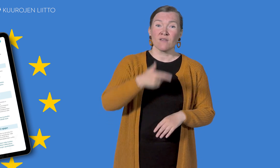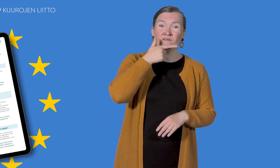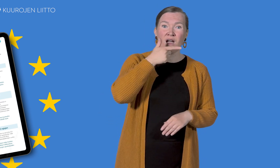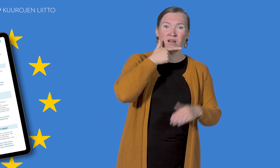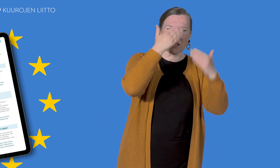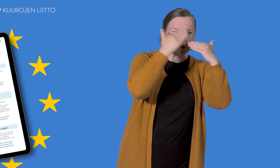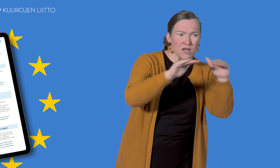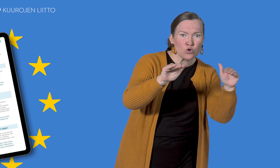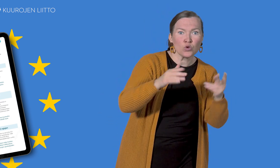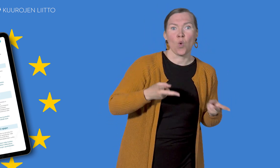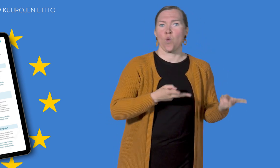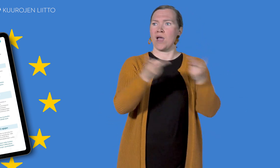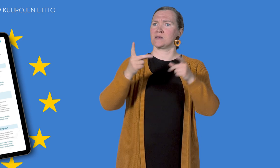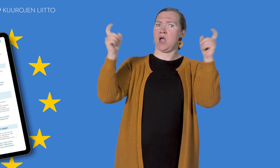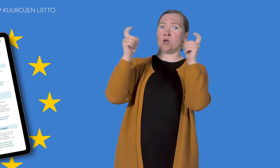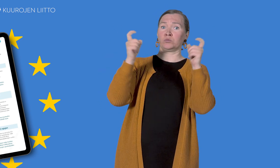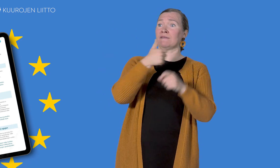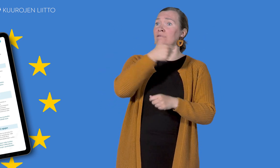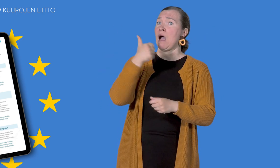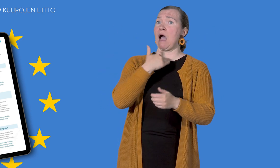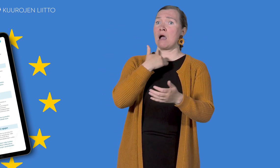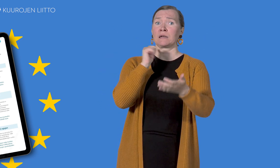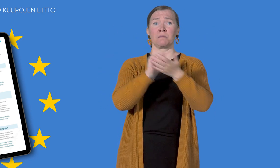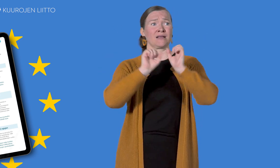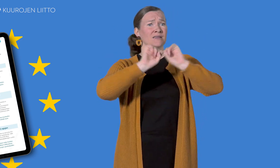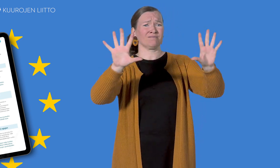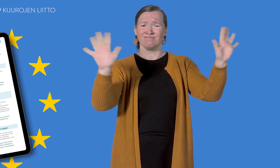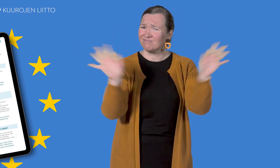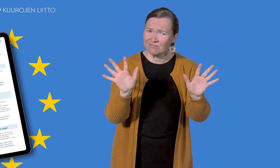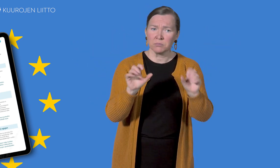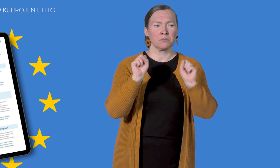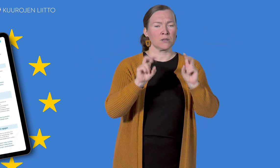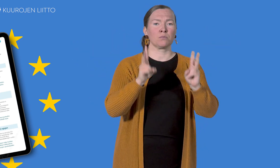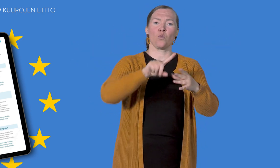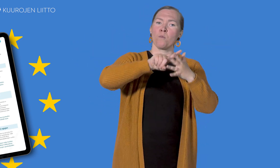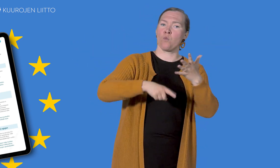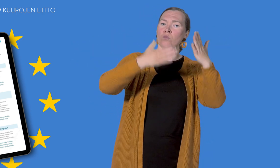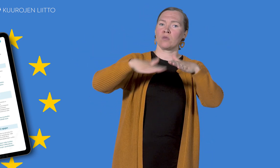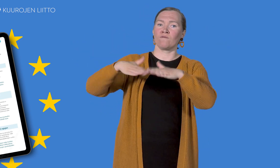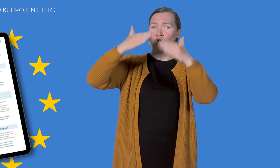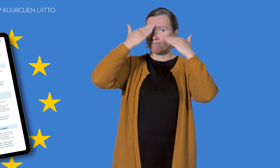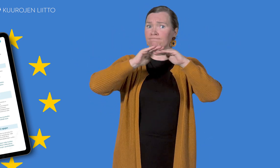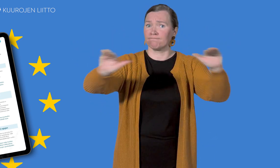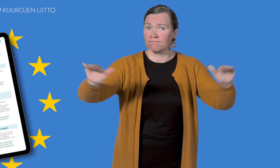Vaaratiedote ja yleishälytykset tulee antaa muutenkin kuin äänimerkkinä.